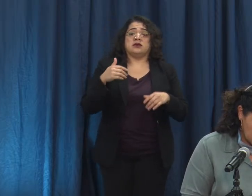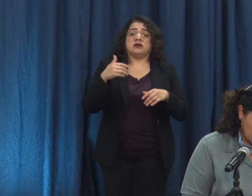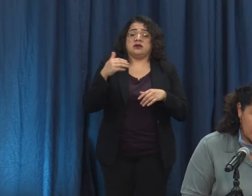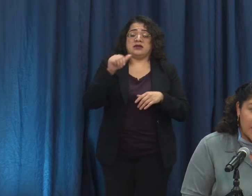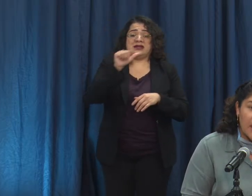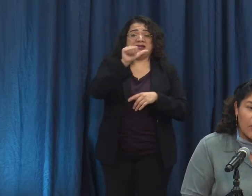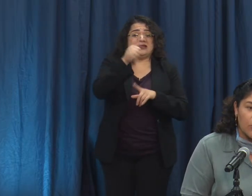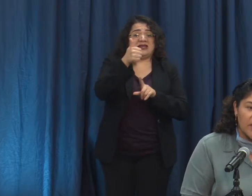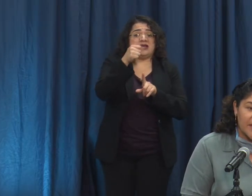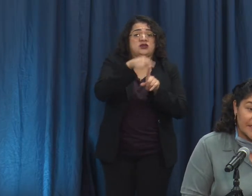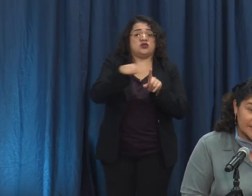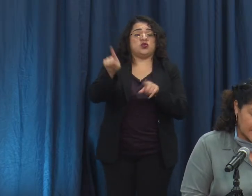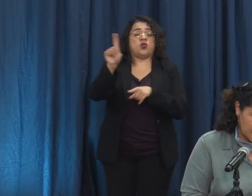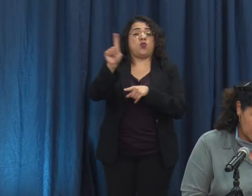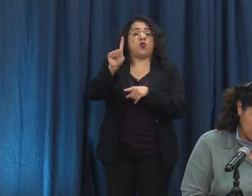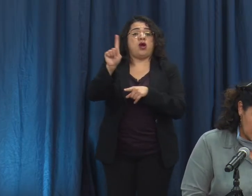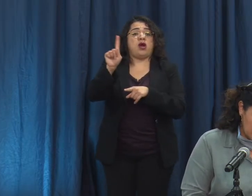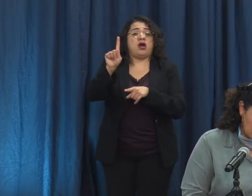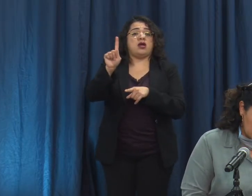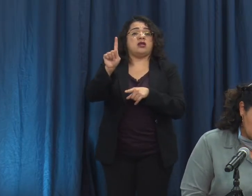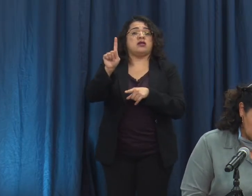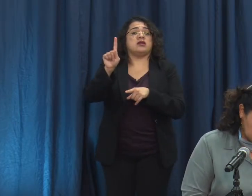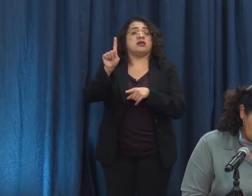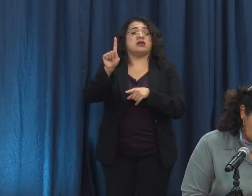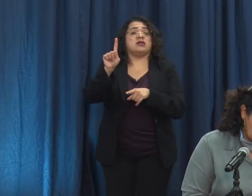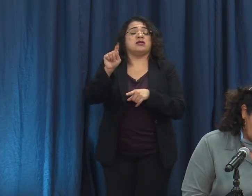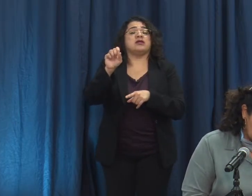la mañana una de la tarde en los siete Diaz de la